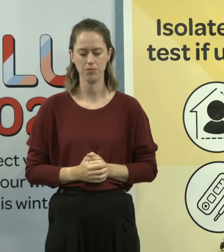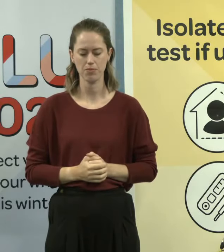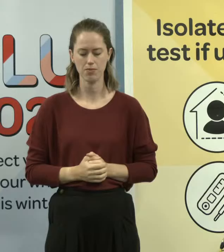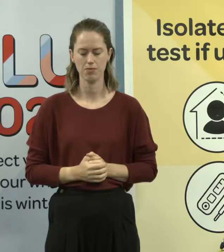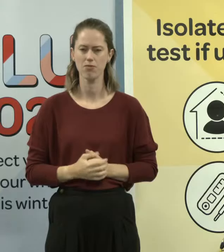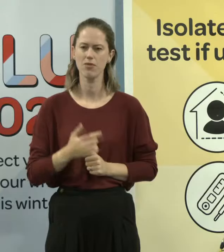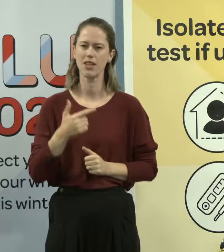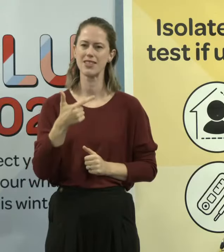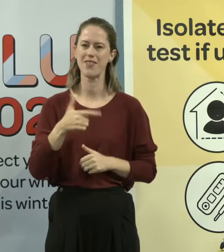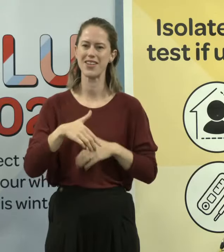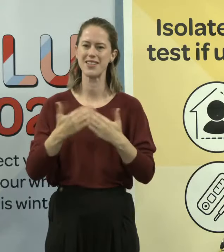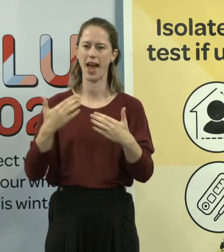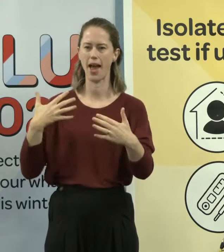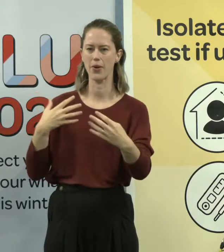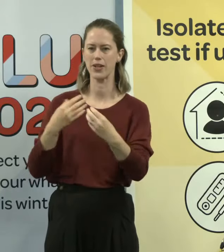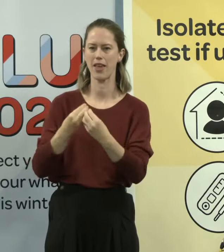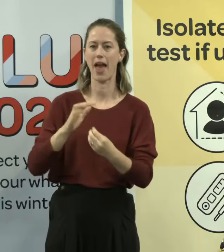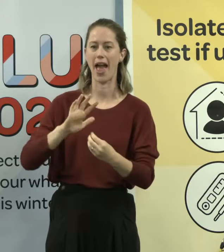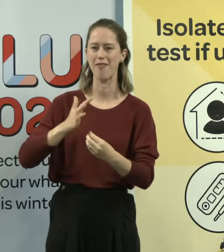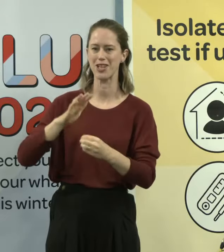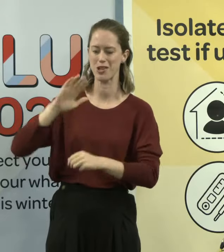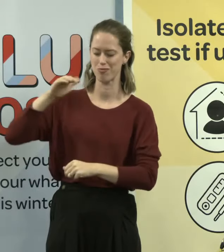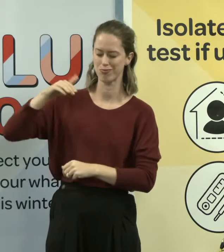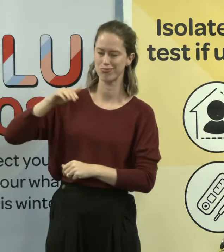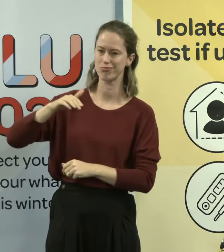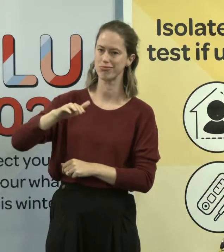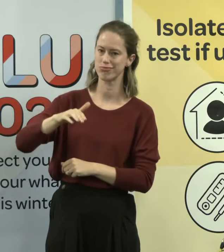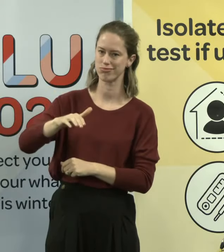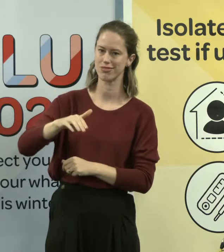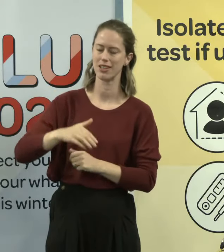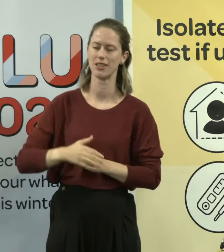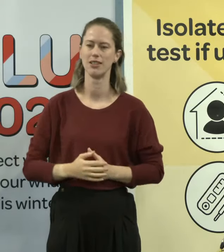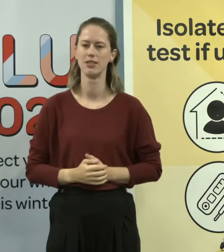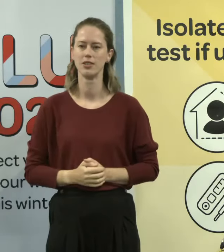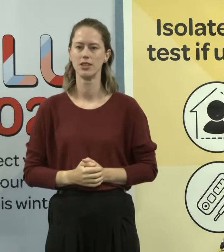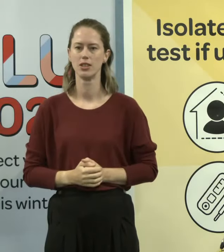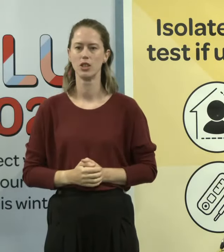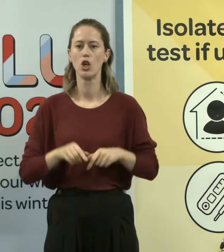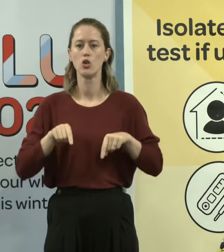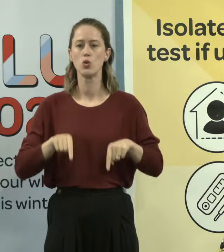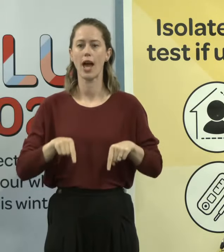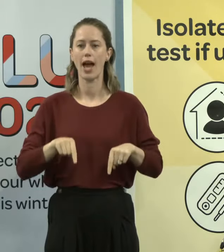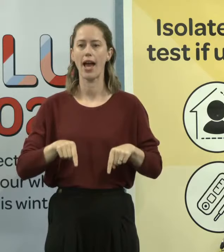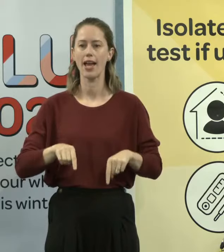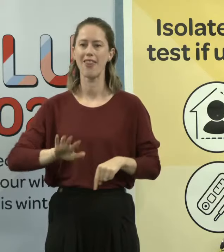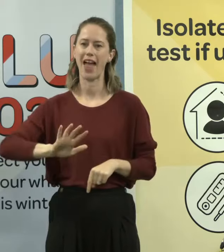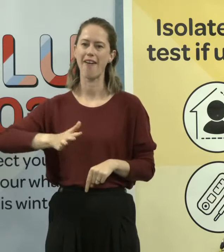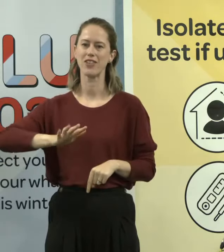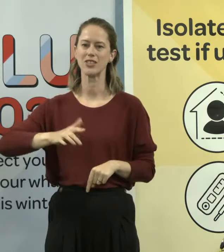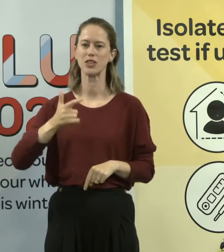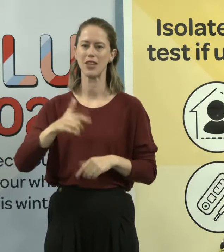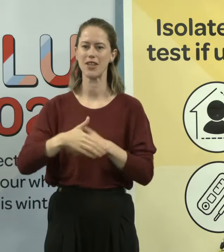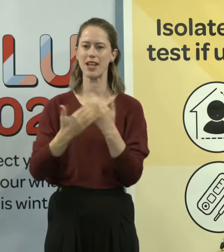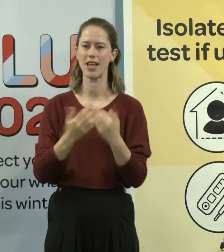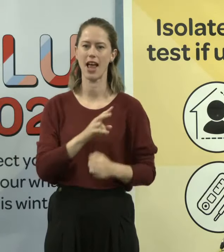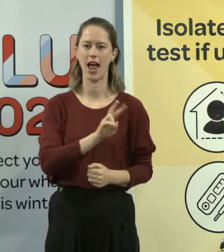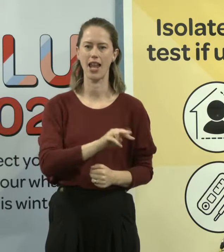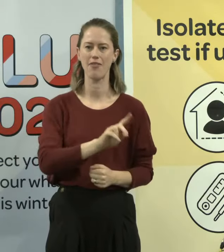o ia ra. I tenei ra 11,634 nga keehi hou kei roto i te hapori.